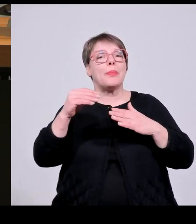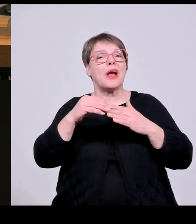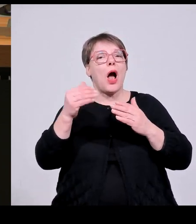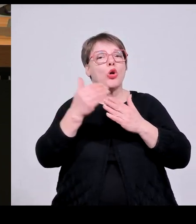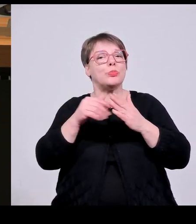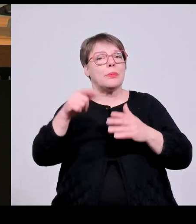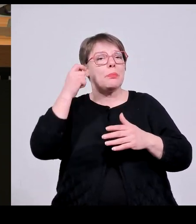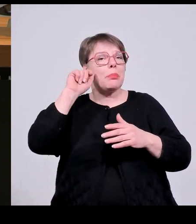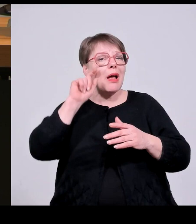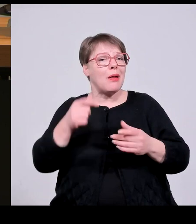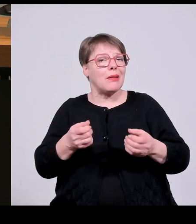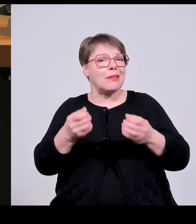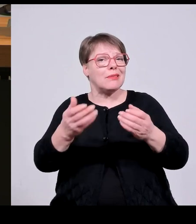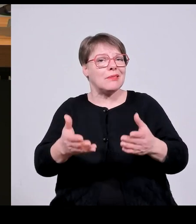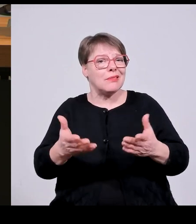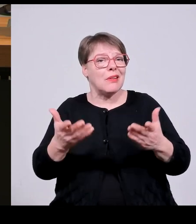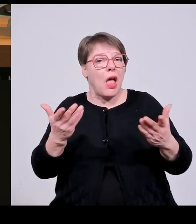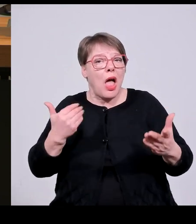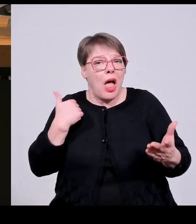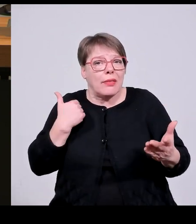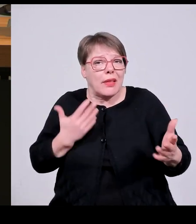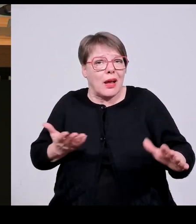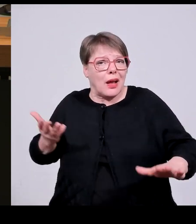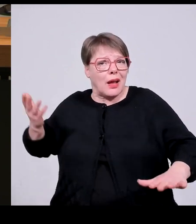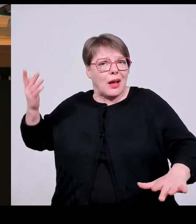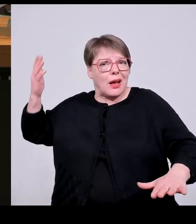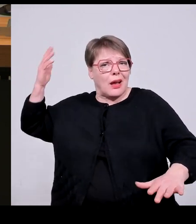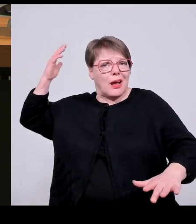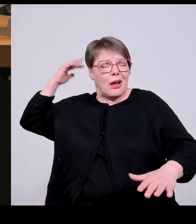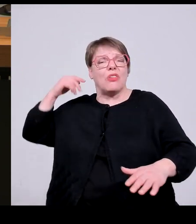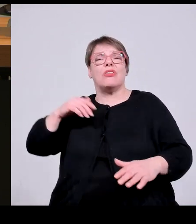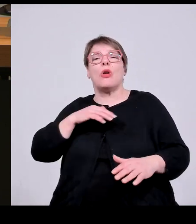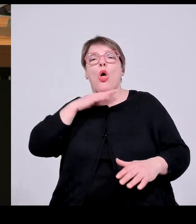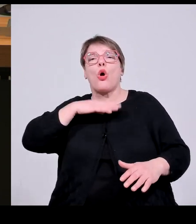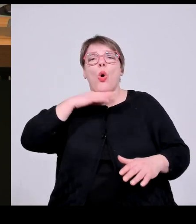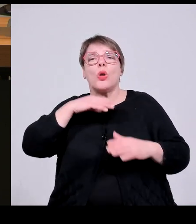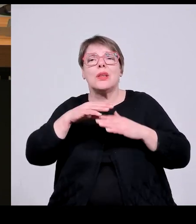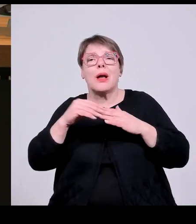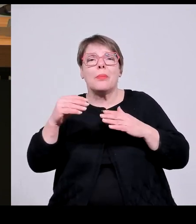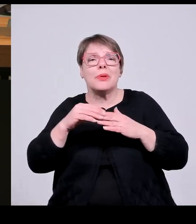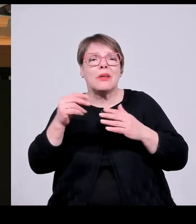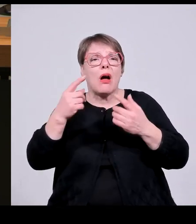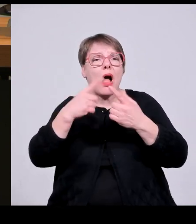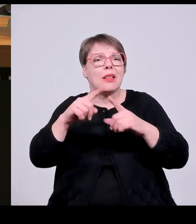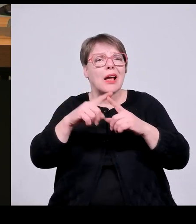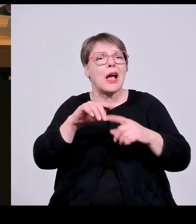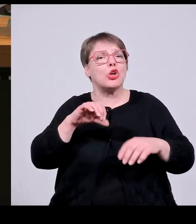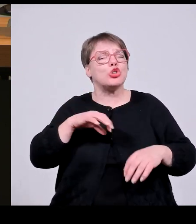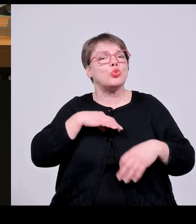Ich gebe auch den Hinweis an die Kollegen der Sozialdemokraten. Sie haben einen Gesundheitsminister der Sozialdemokratie.